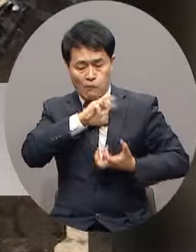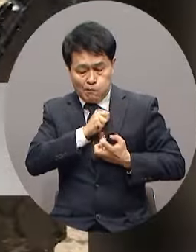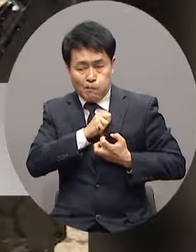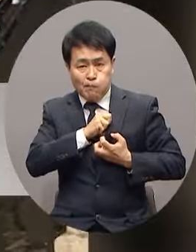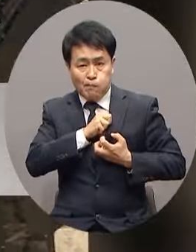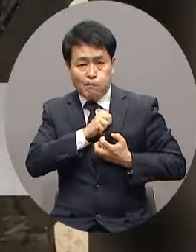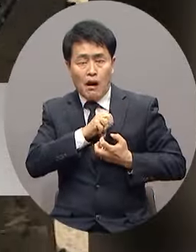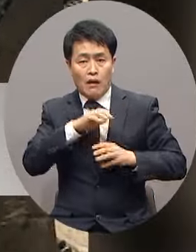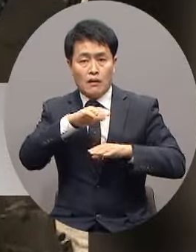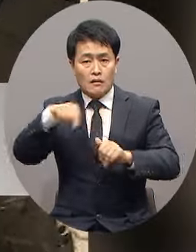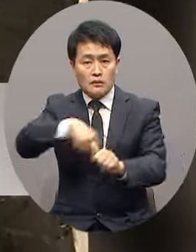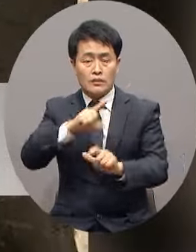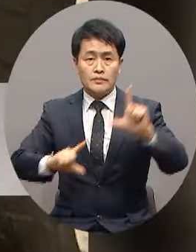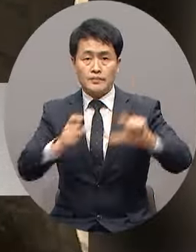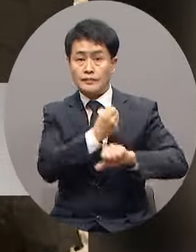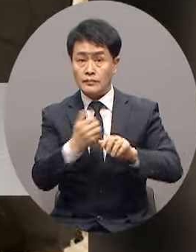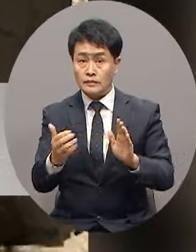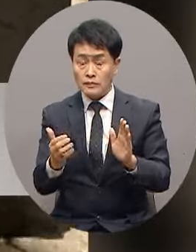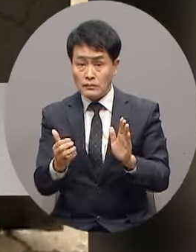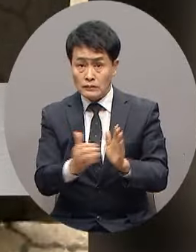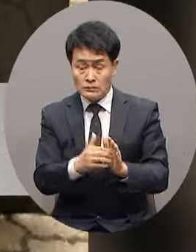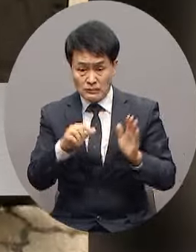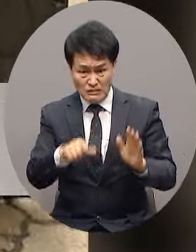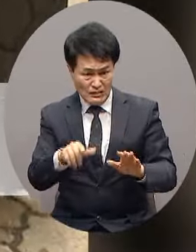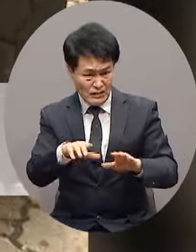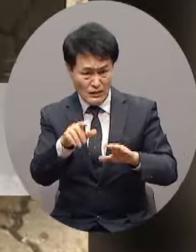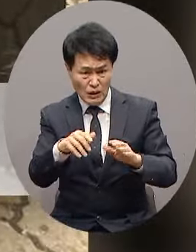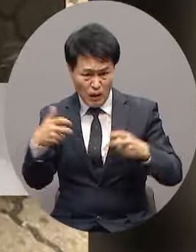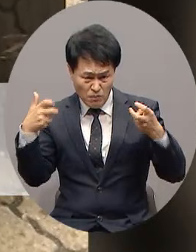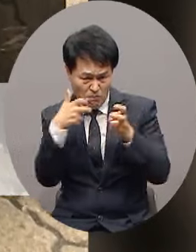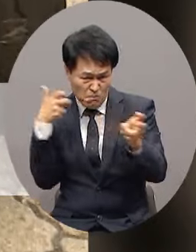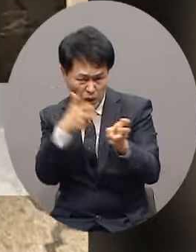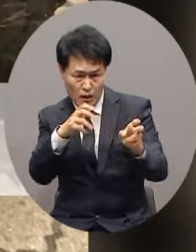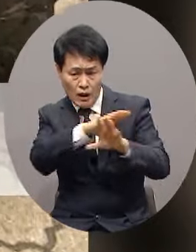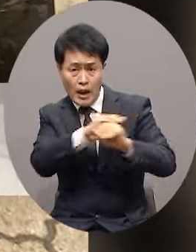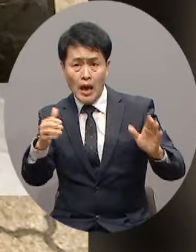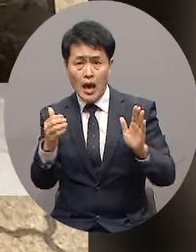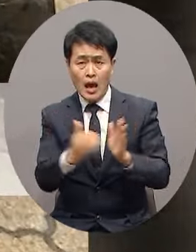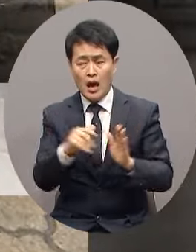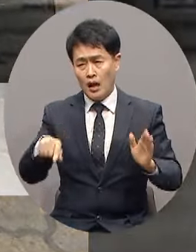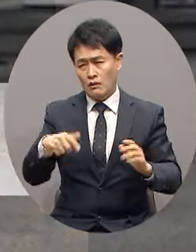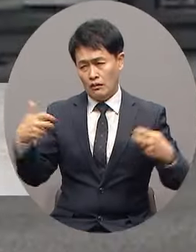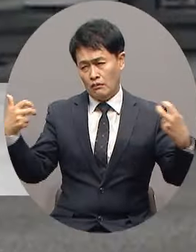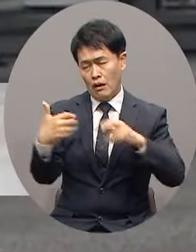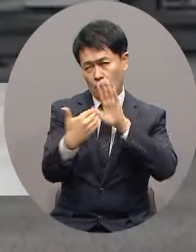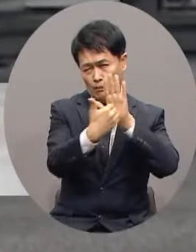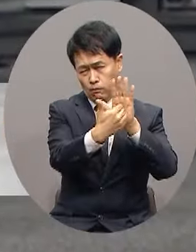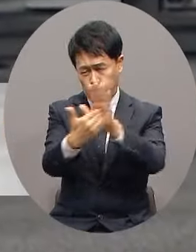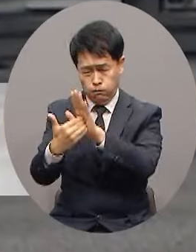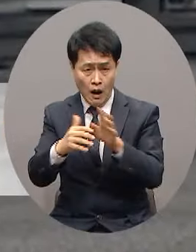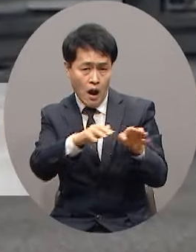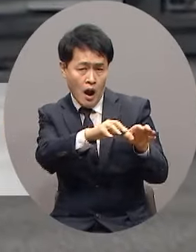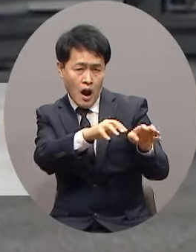50대 남성이 심정지 상태인 것으로 전해졌습니다. 또 사고 수습을 위해 교통이 통제되면서 일대에는 극심한 차량 정체가 빚어지고